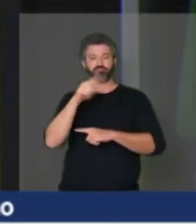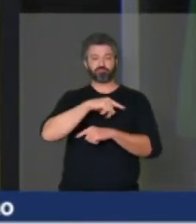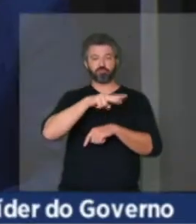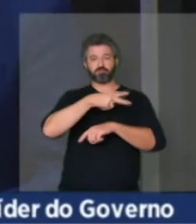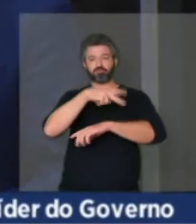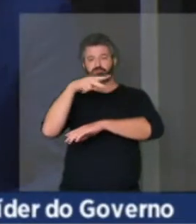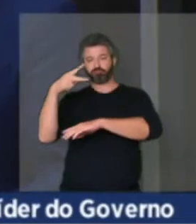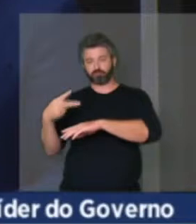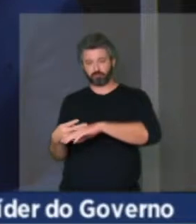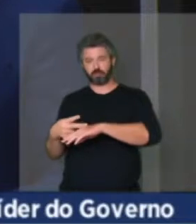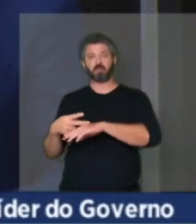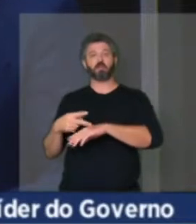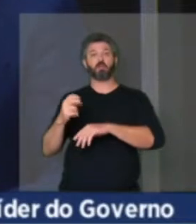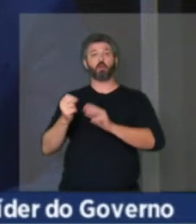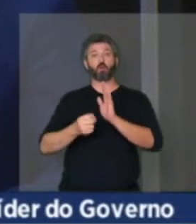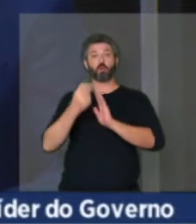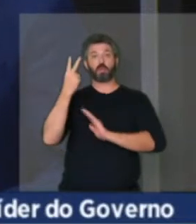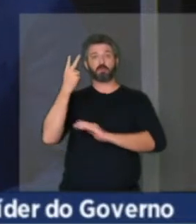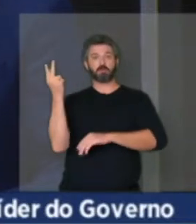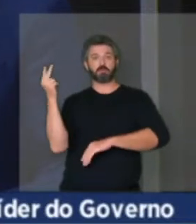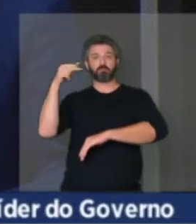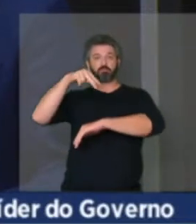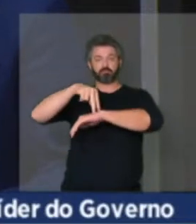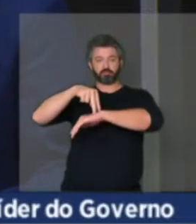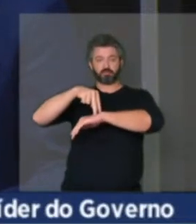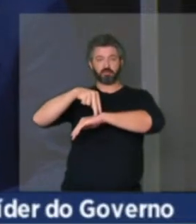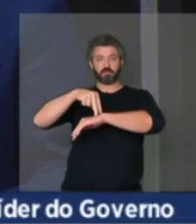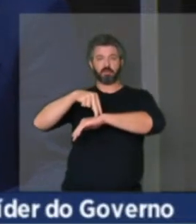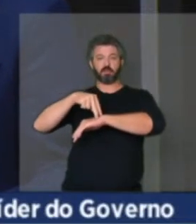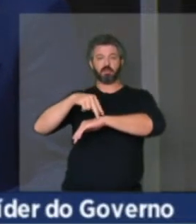PRATA NO INDIVIDUAL GERAL. ELA TEM O APOIO DO BOLSA PÓ DIO. UM PÓDIO INÉDITO FOI O DA